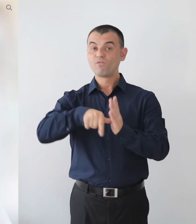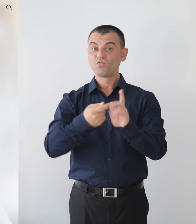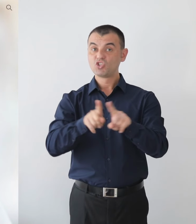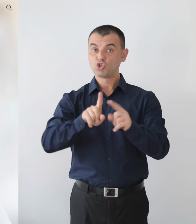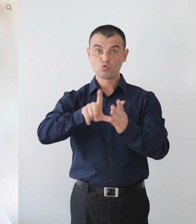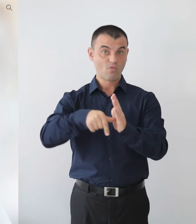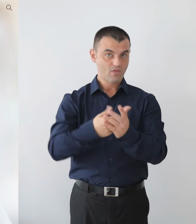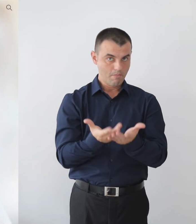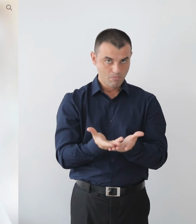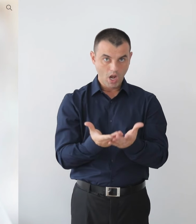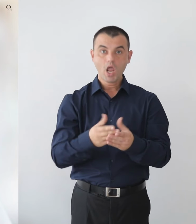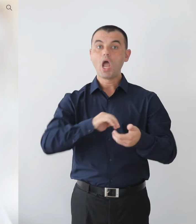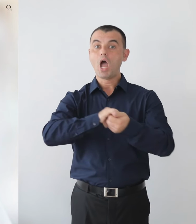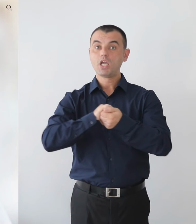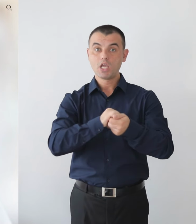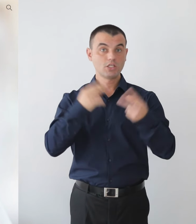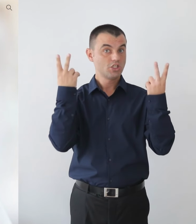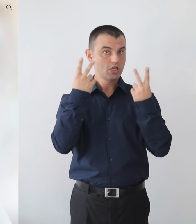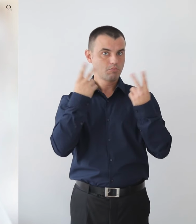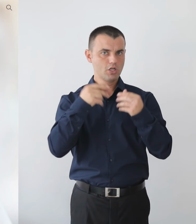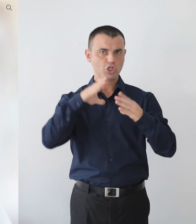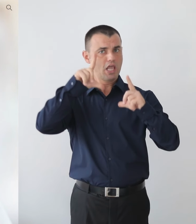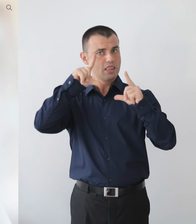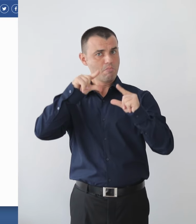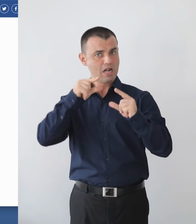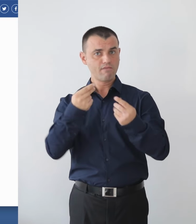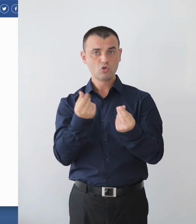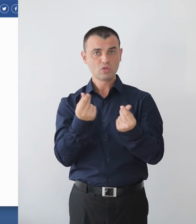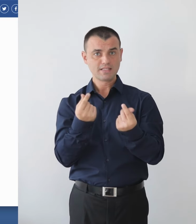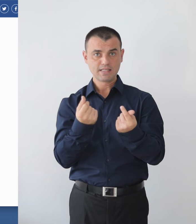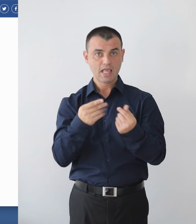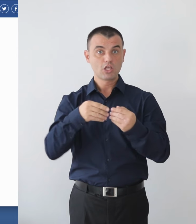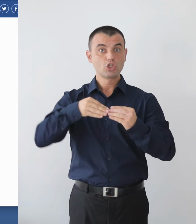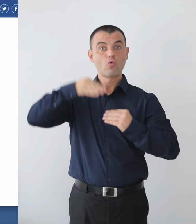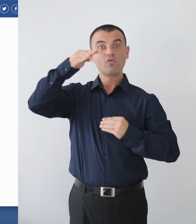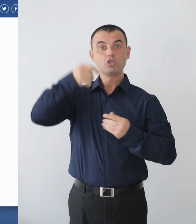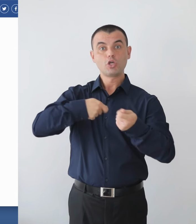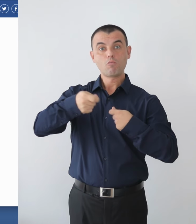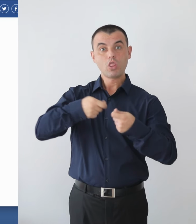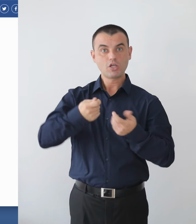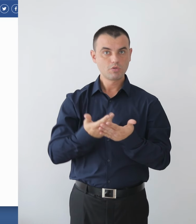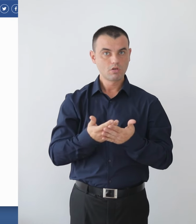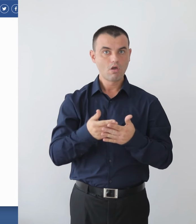Междувременно борсовите агенции са разбрали тази намаляваща цена ще увеличи продажбата и печалбата.